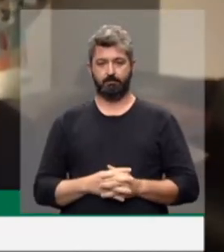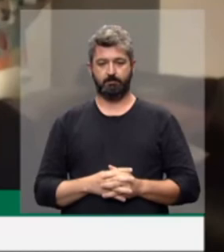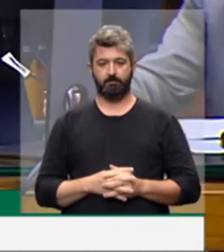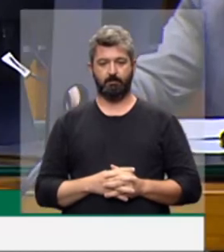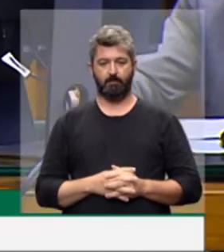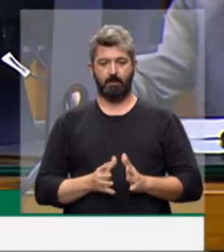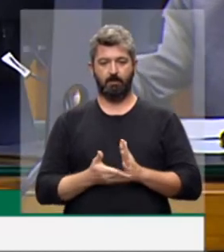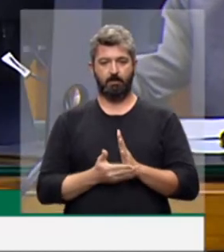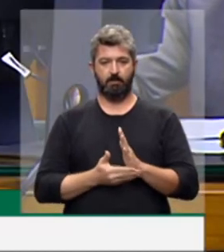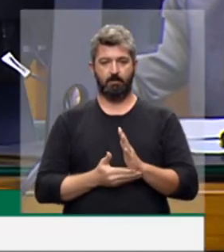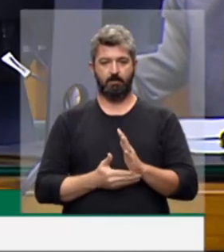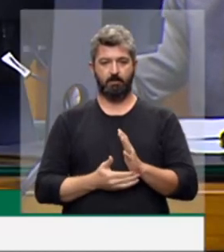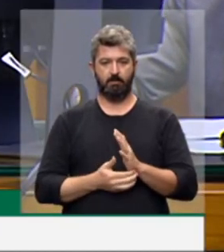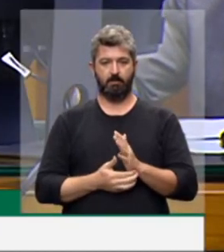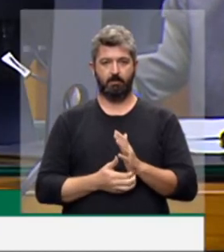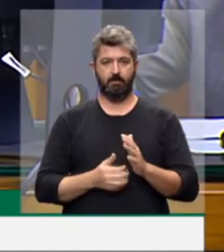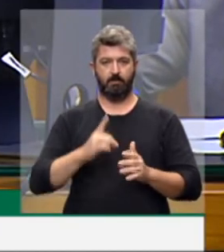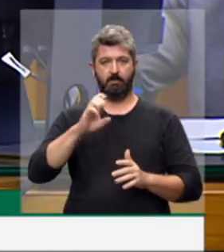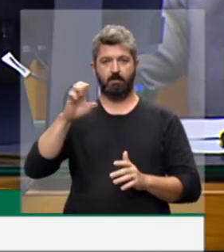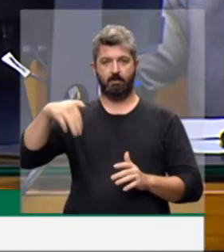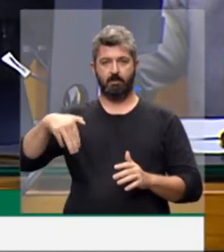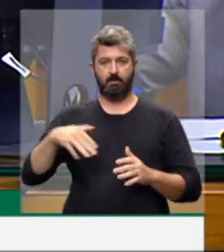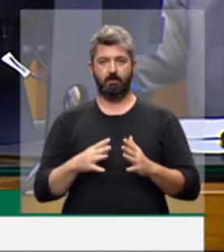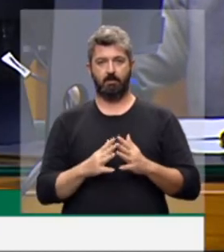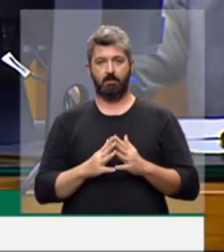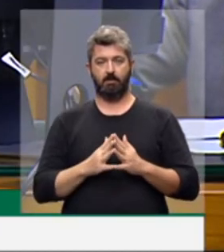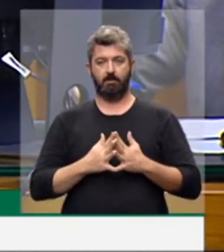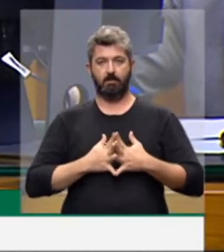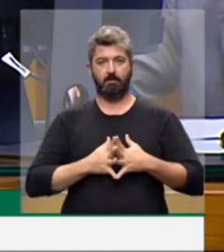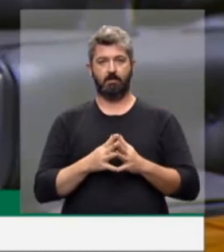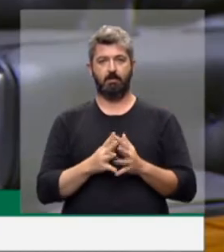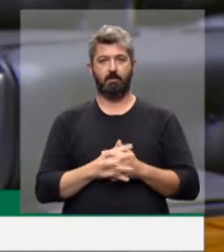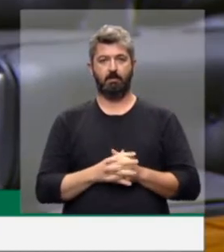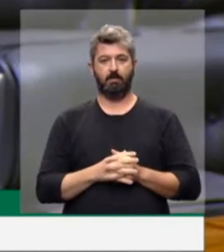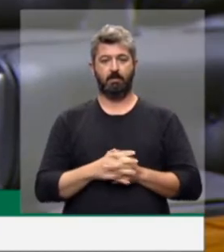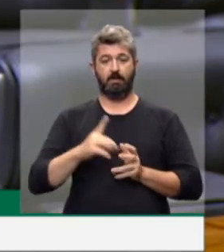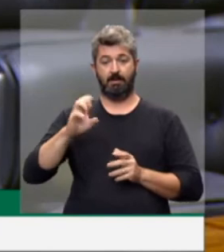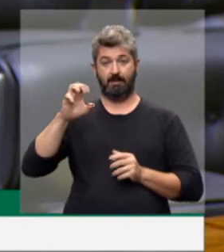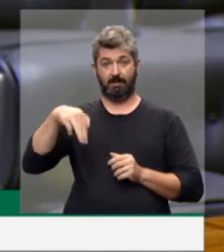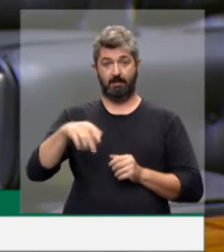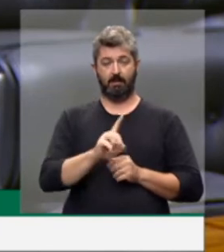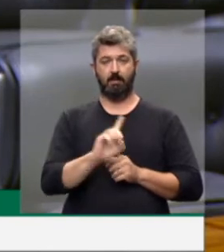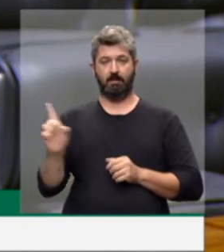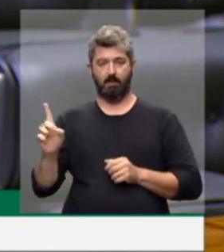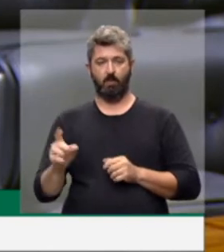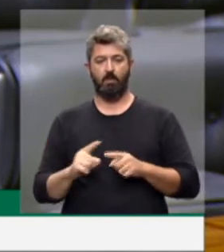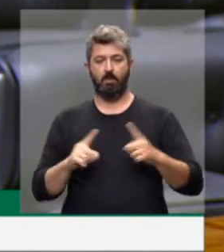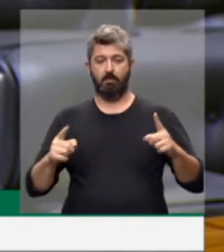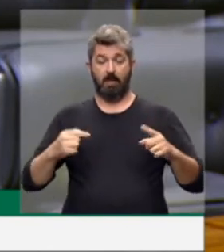VOTA O PDT? -- [DEPUTADO]: PDT VOTA SIM, PELA RETIRADA DE PAUTA. OBRIGADO. [PRESIDENTE]: COMO